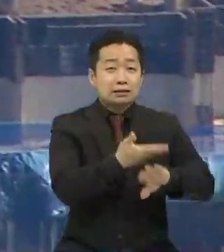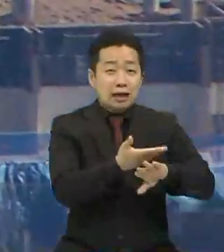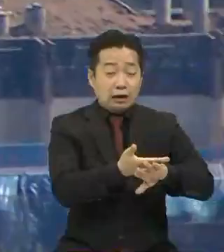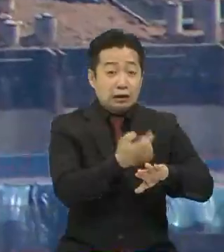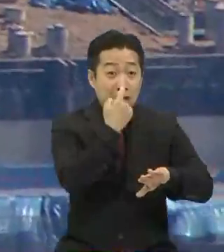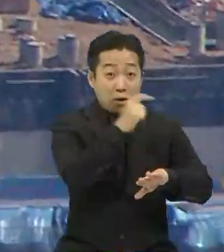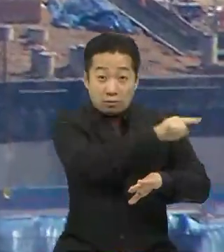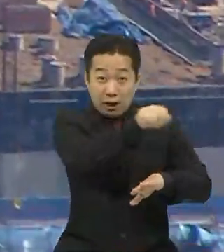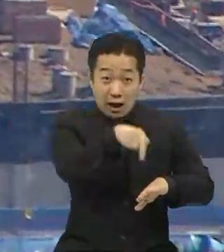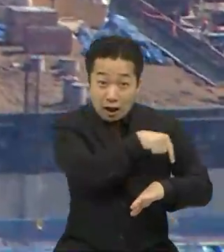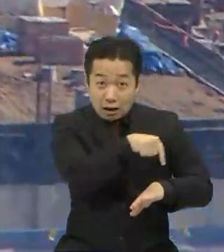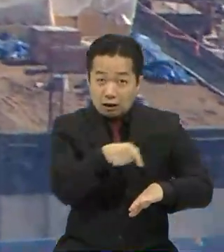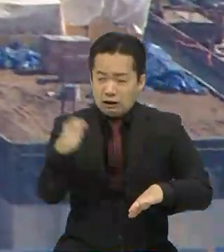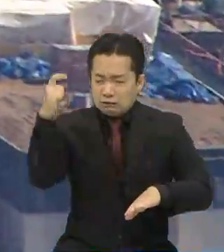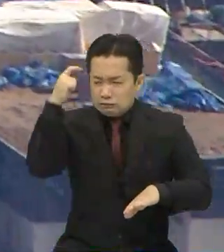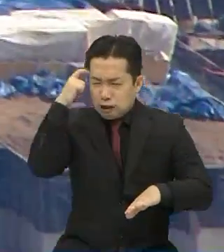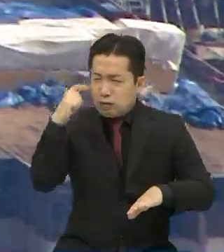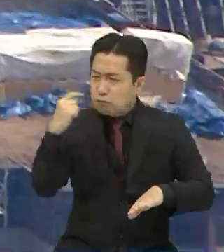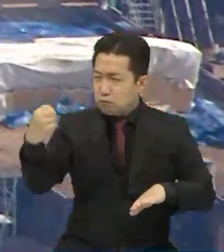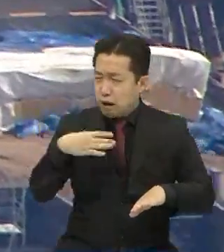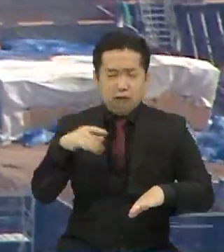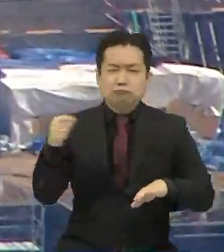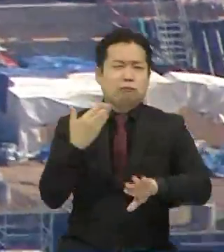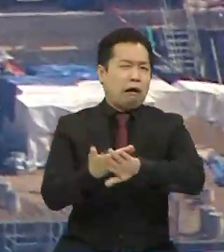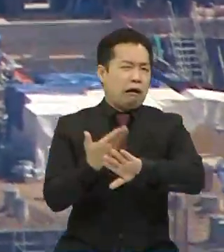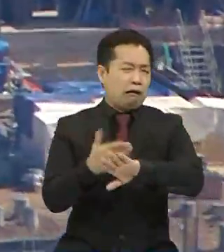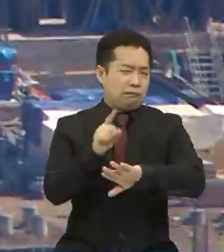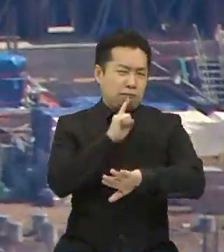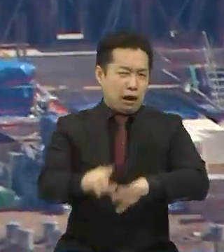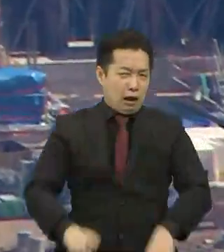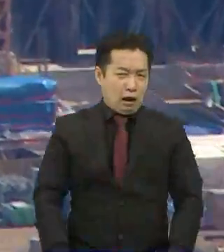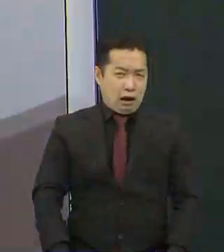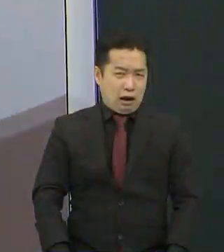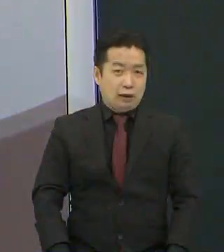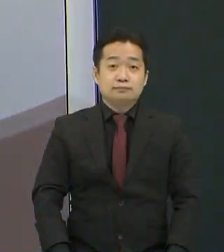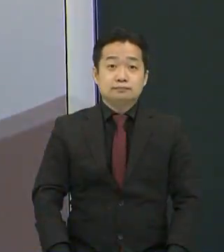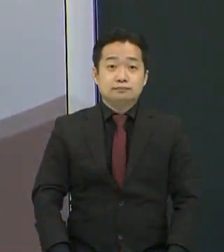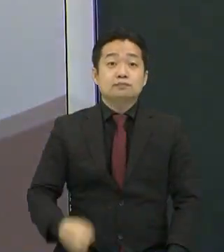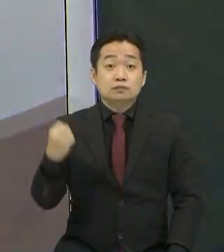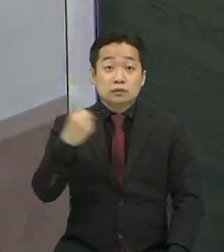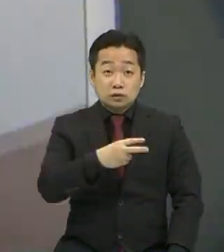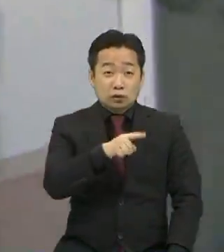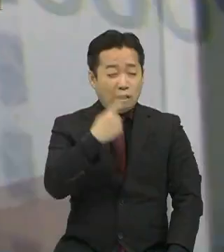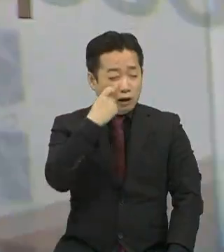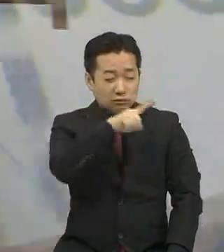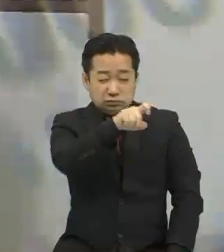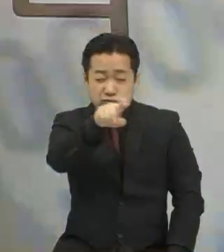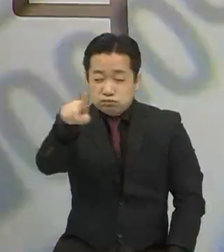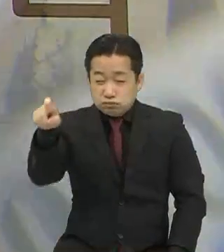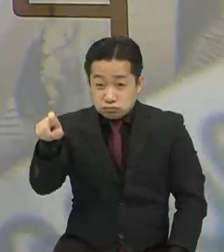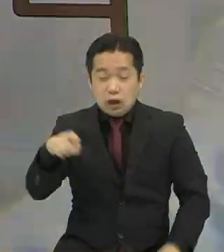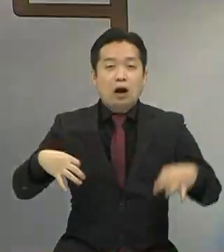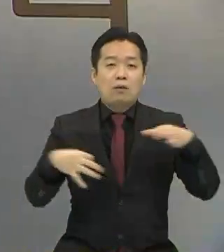변호사의 주장을 반박하고 있고 의혹 당사자들과 여러 건 거액의 돈거래를 한 사실도 드러나고 있는 상황입니다.